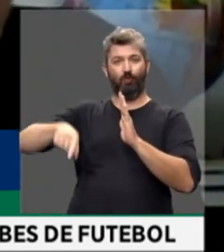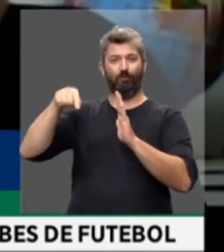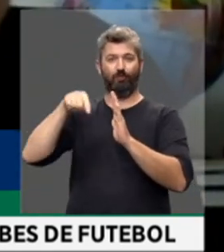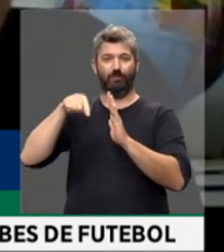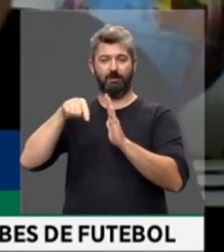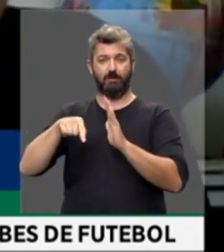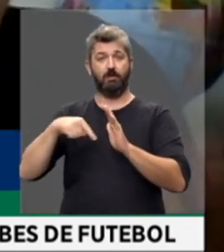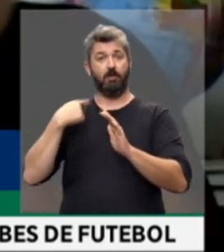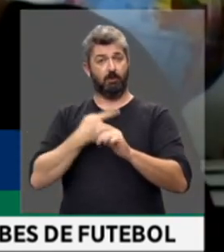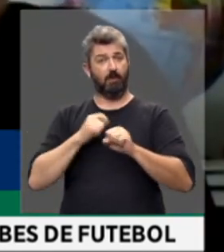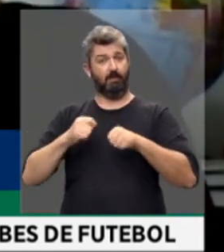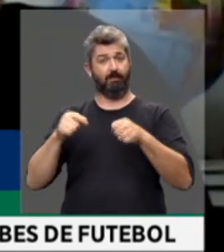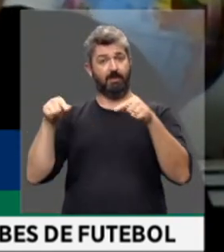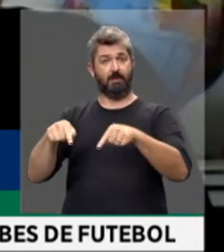VOTAR, ENTÃO O PT ORIENTA